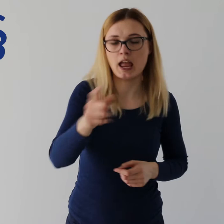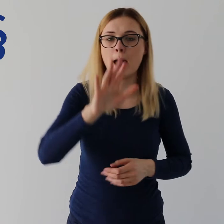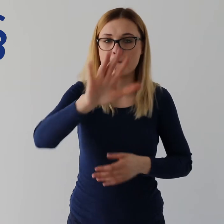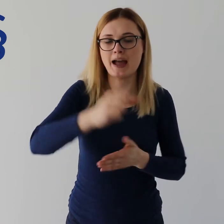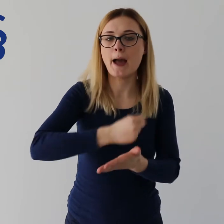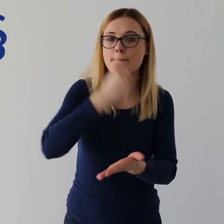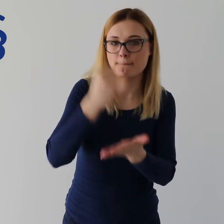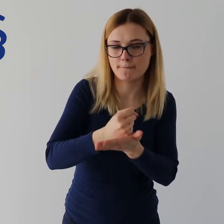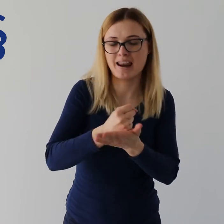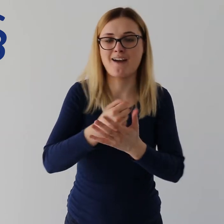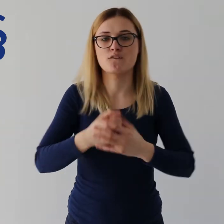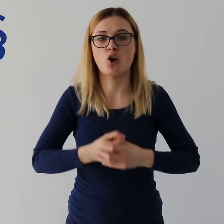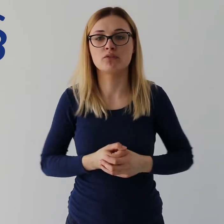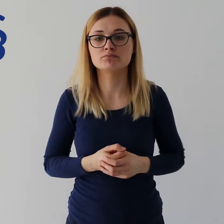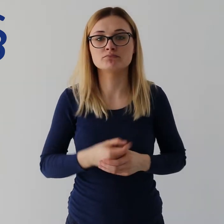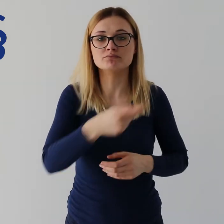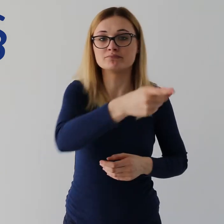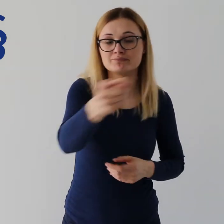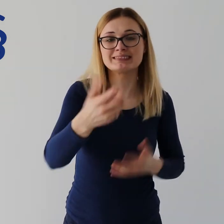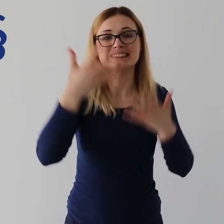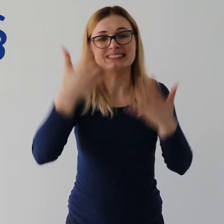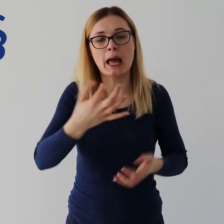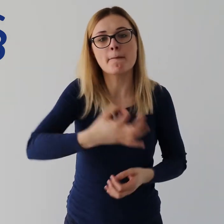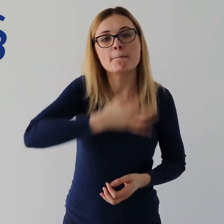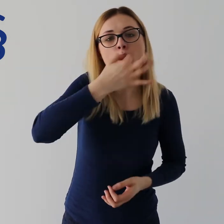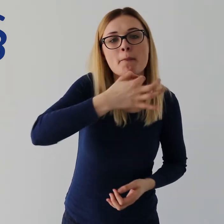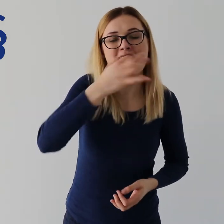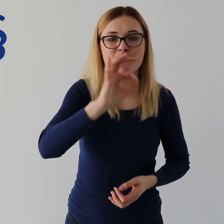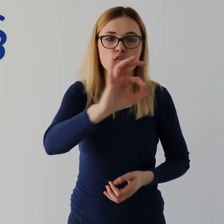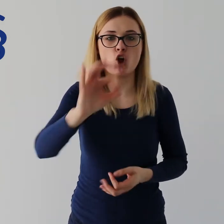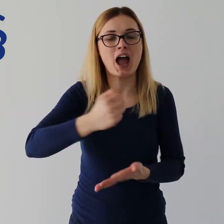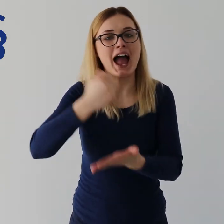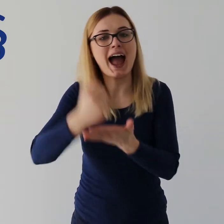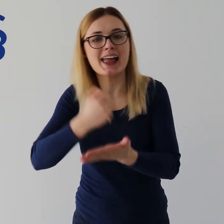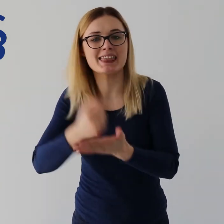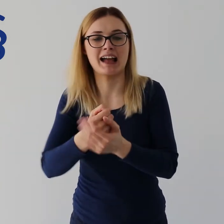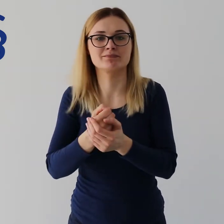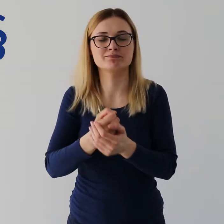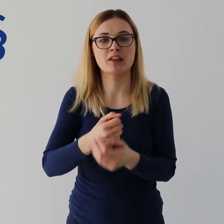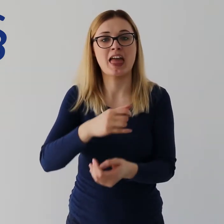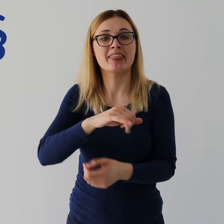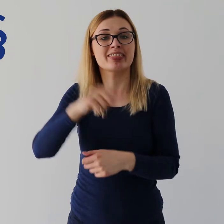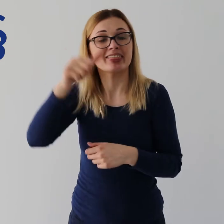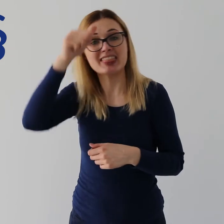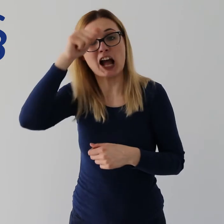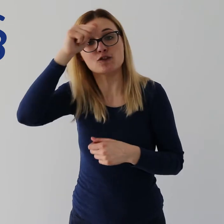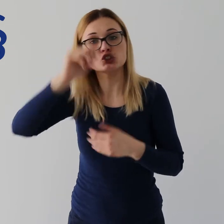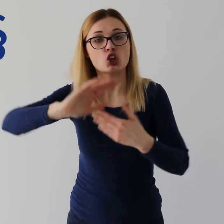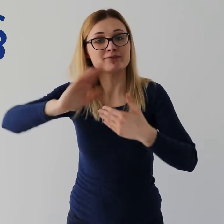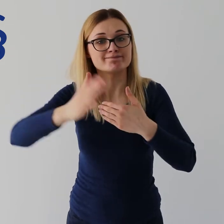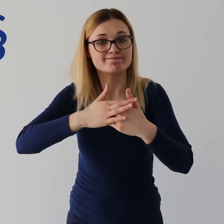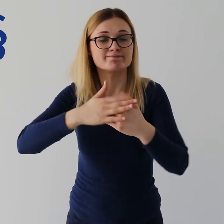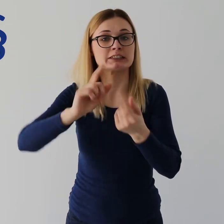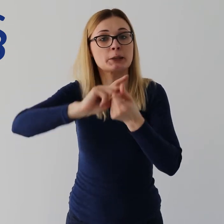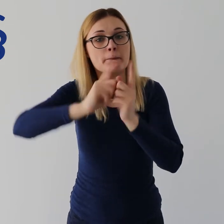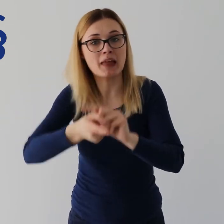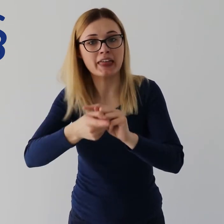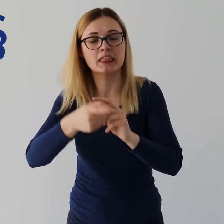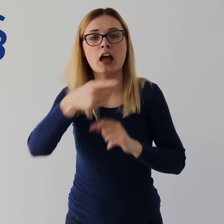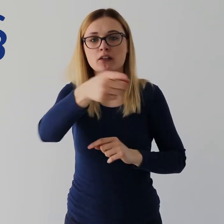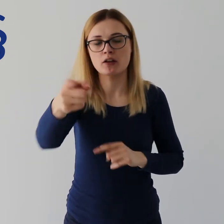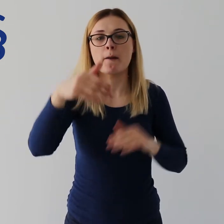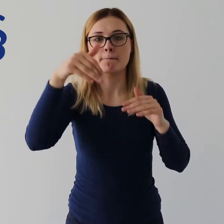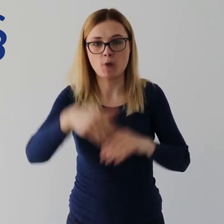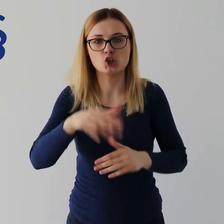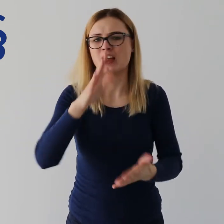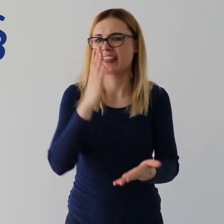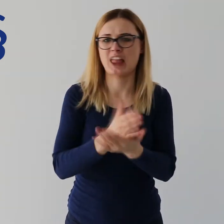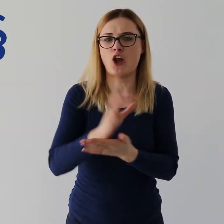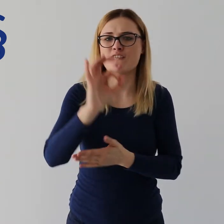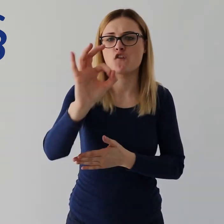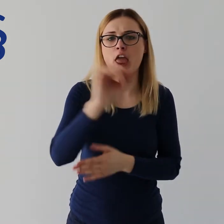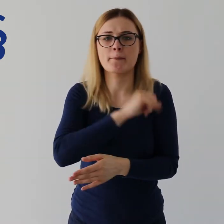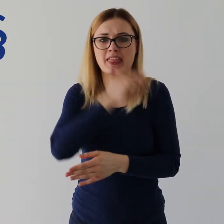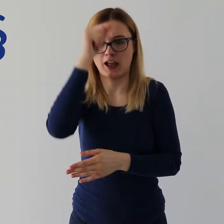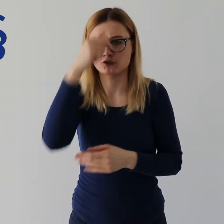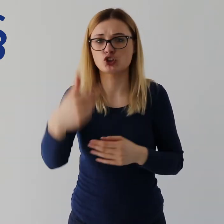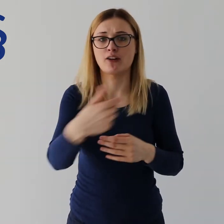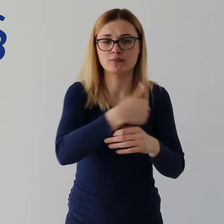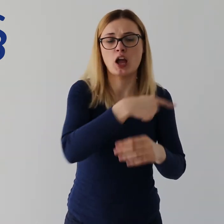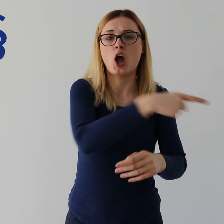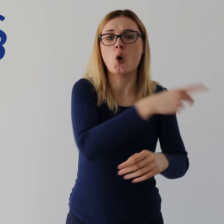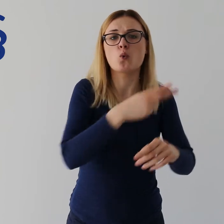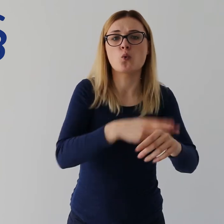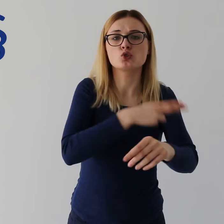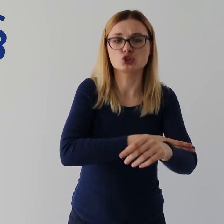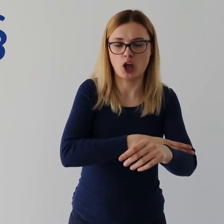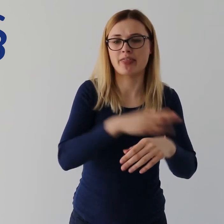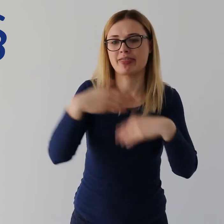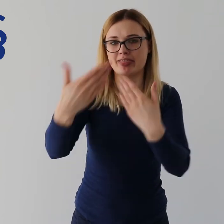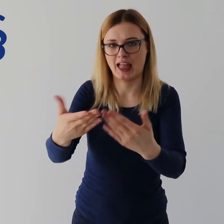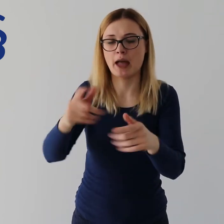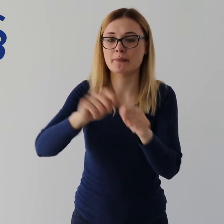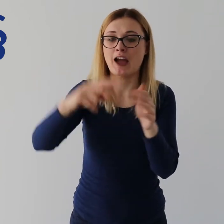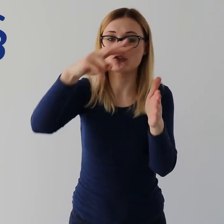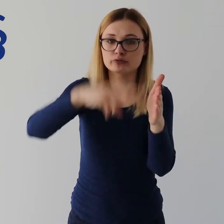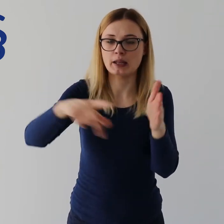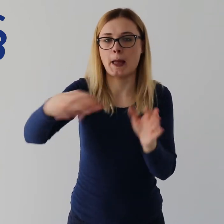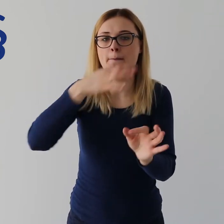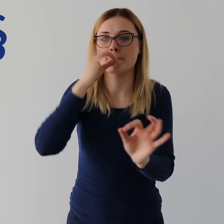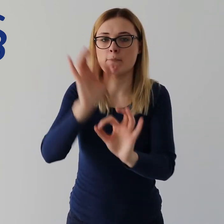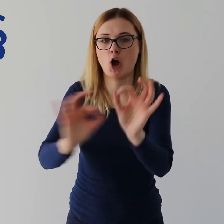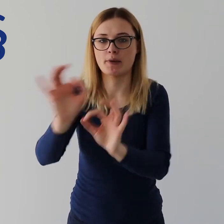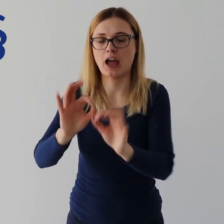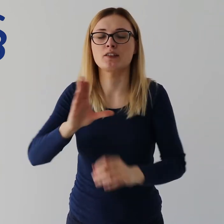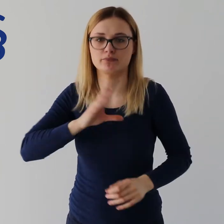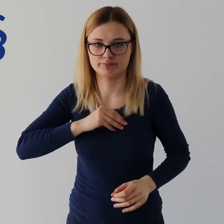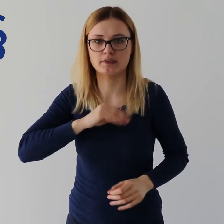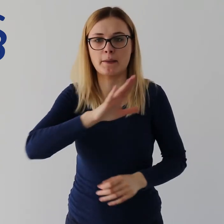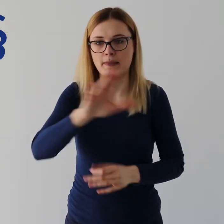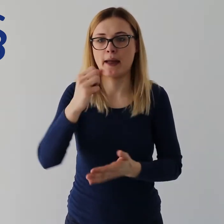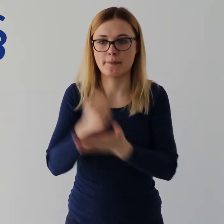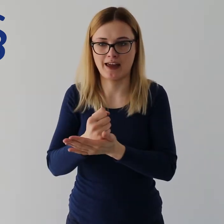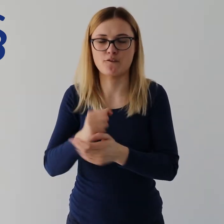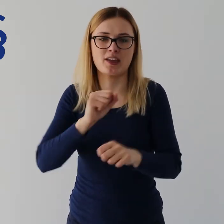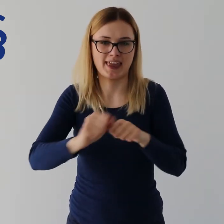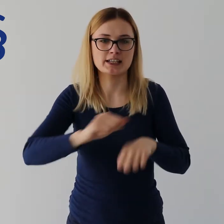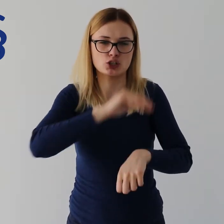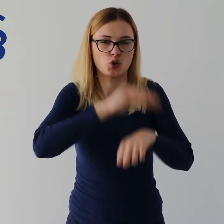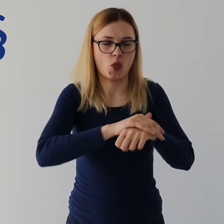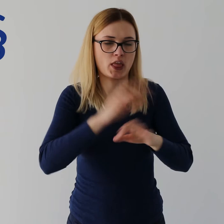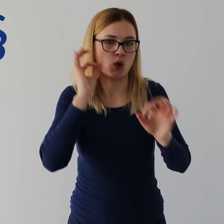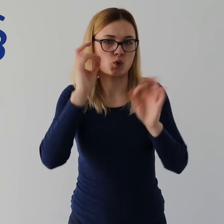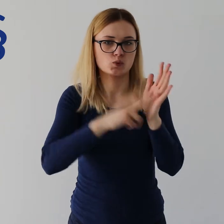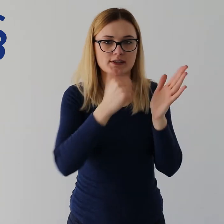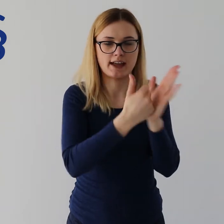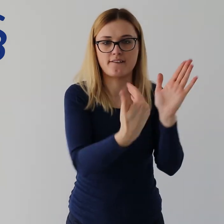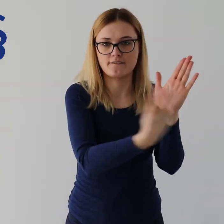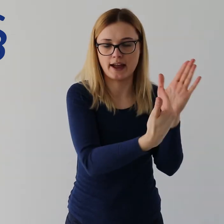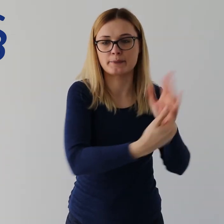Podanie danych osobowych jest dobrowolne, a osobom składającym dokumenty w ramach naboru do służby cywilnej przysługuje prawo dostępu do treści swoich danych oraz ich poprawiania.